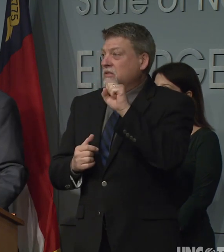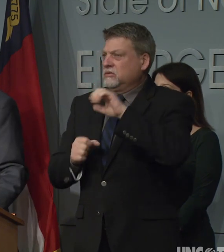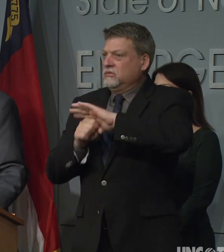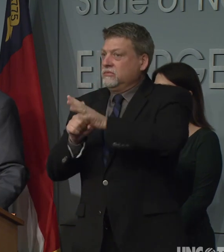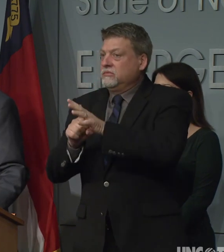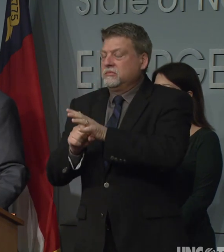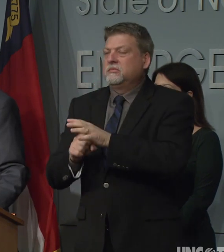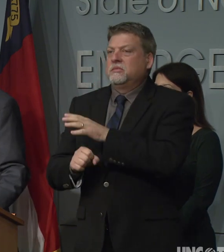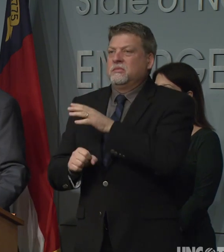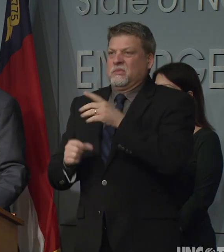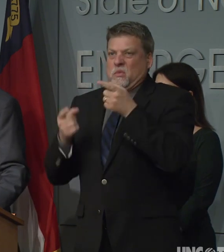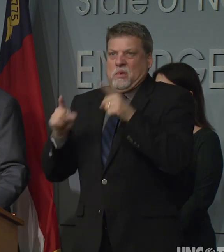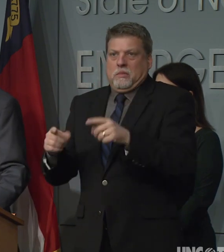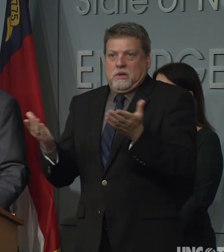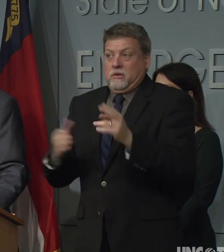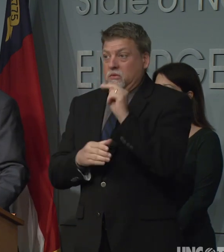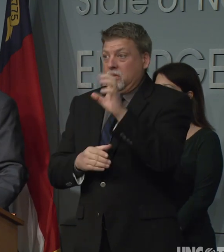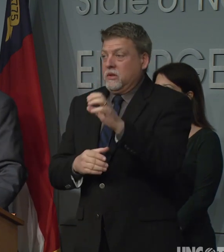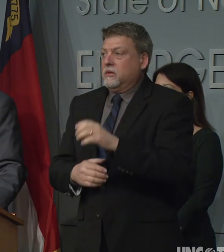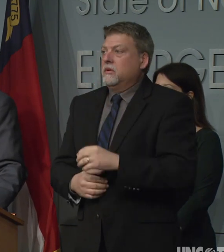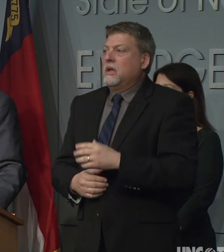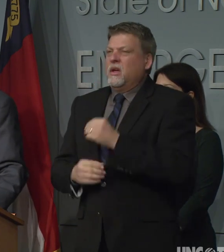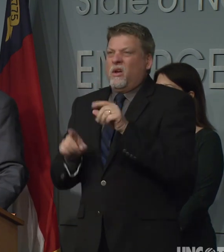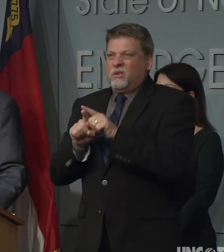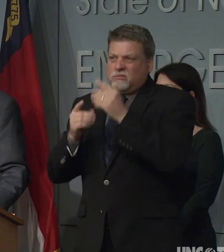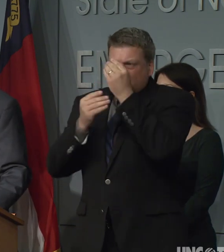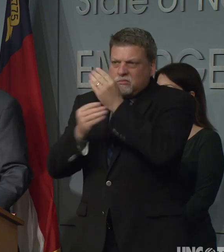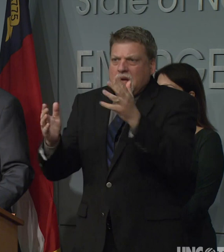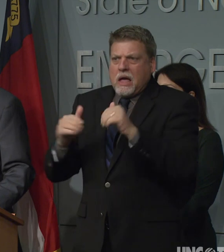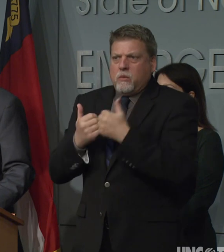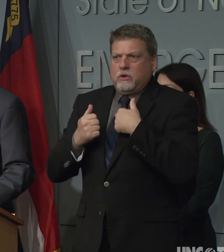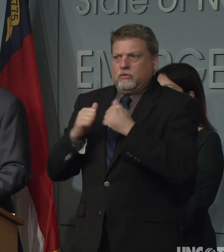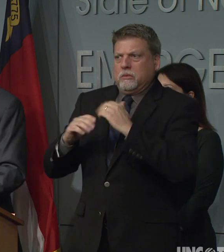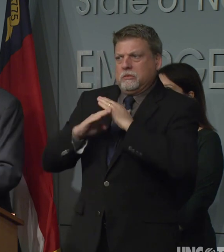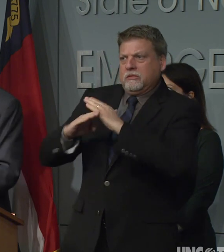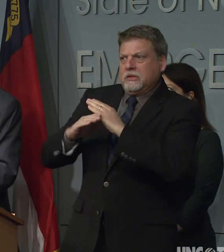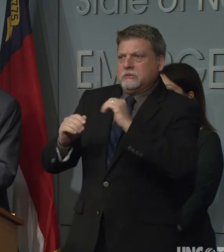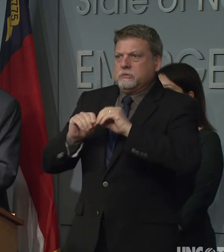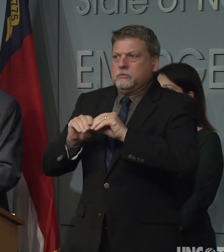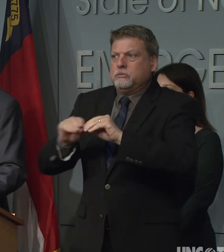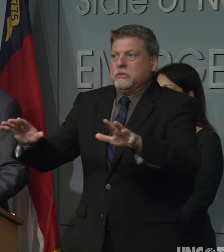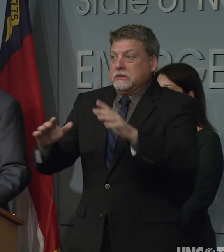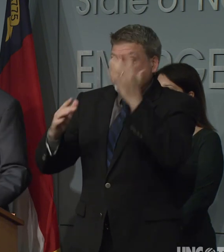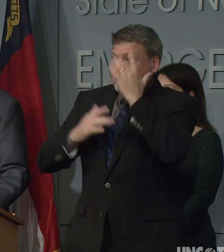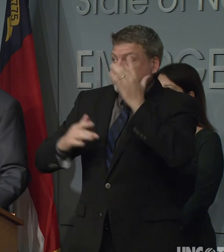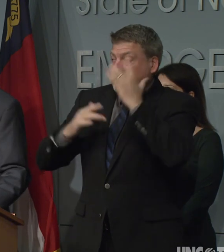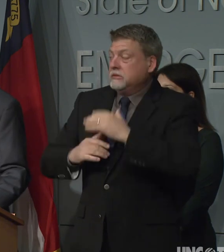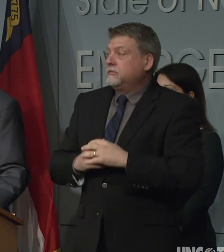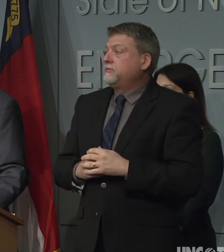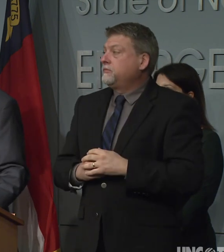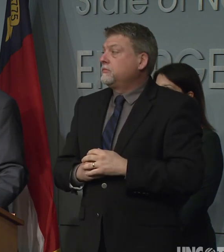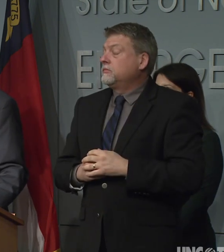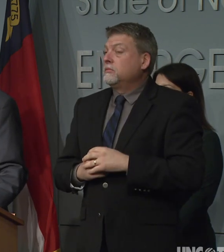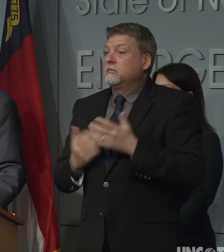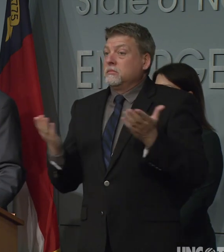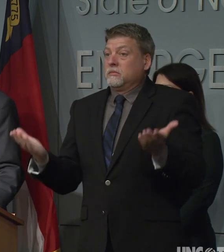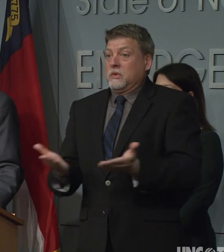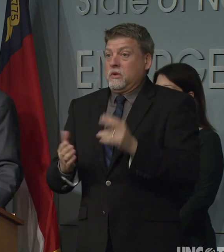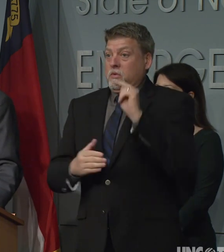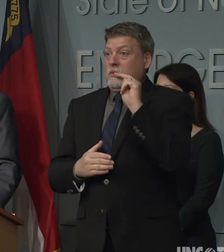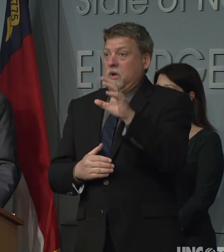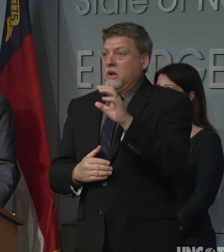has para los habitantes de Carolina del Norte, a partir de esta mañana Carolina del Norte ha tenido veintitrés casos